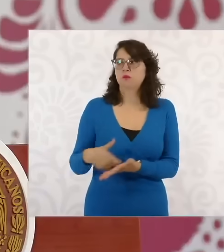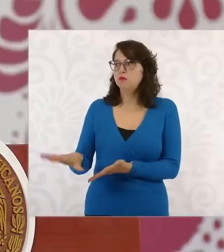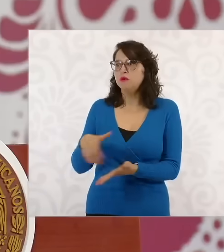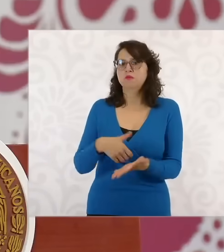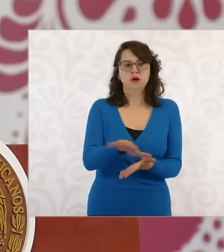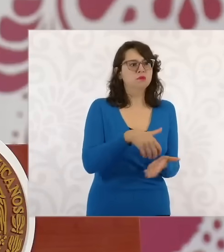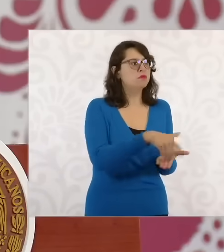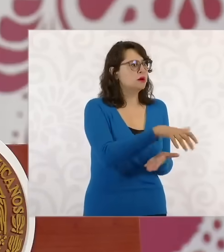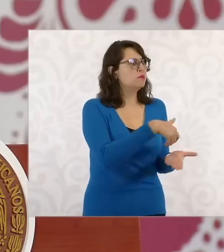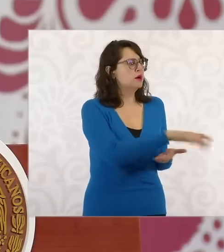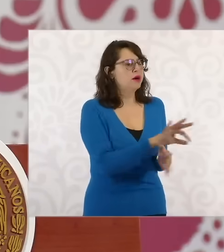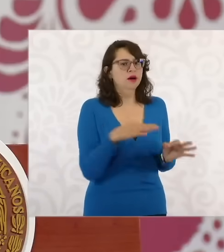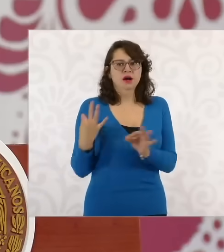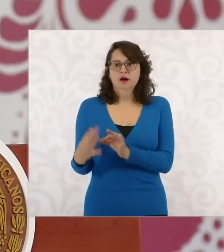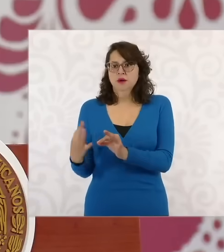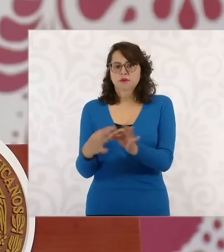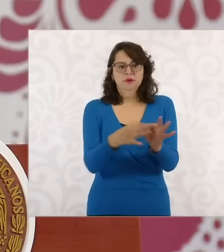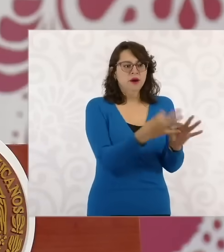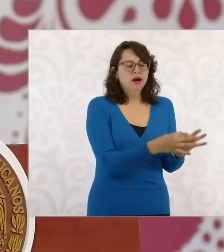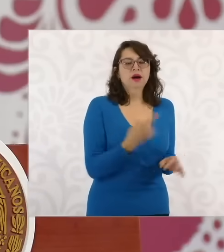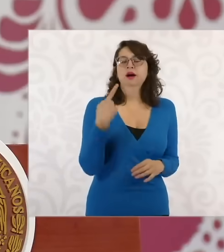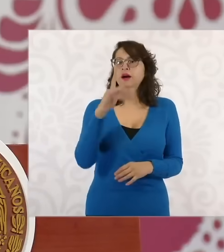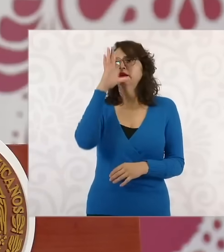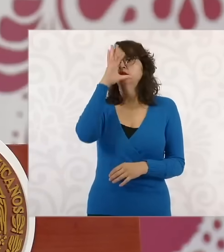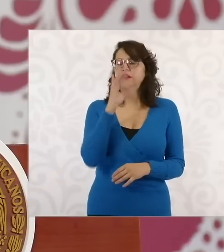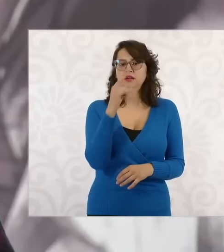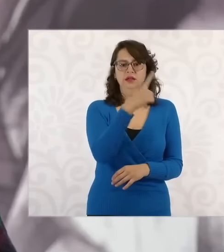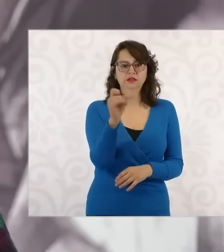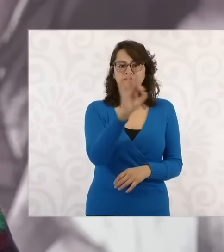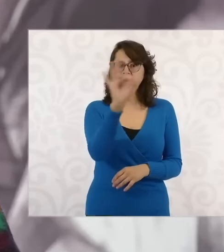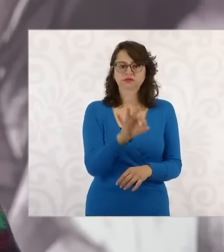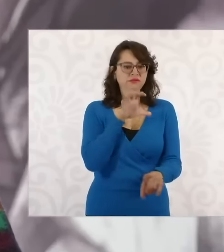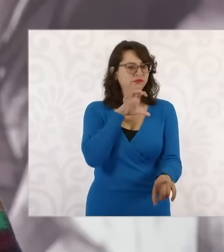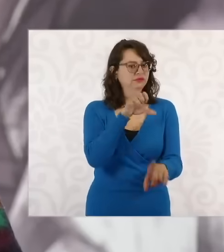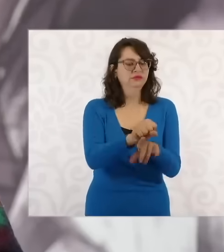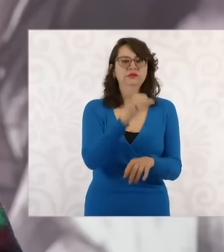subido muchísimo, pero no podemos llegar al 100% si los proveedores que asumieron compromisos